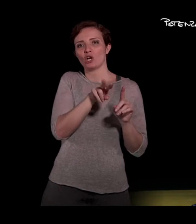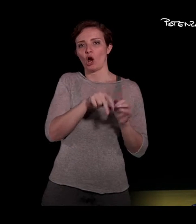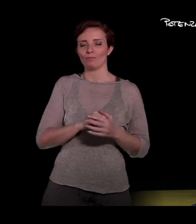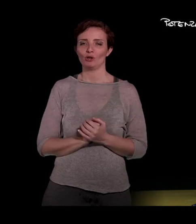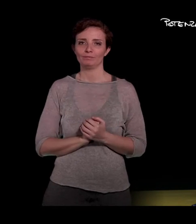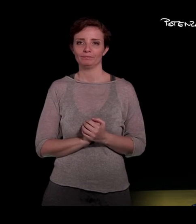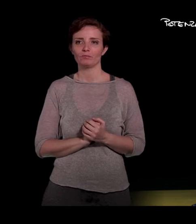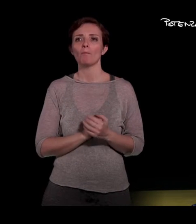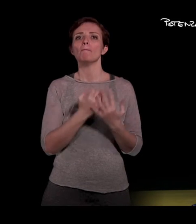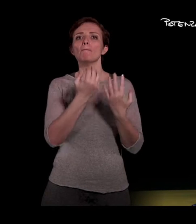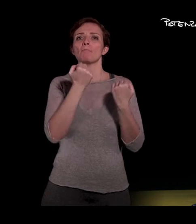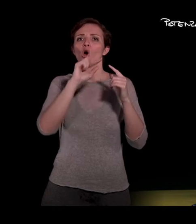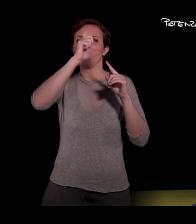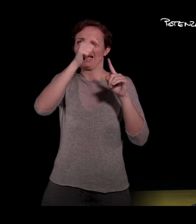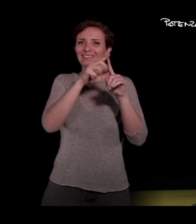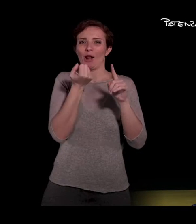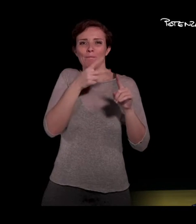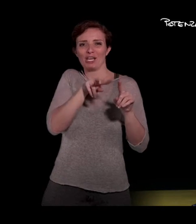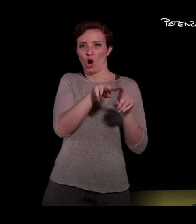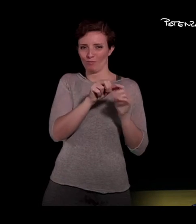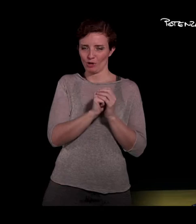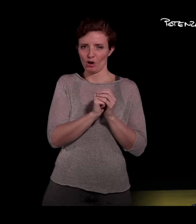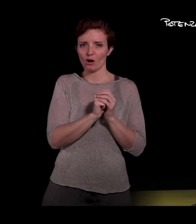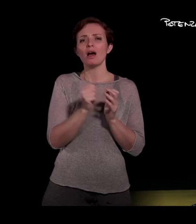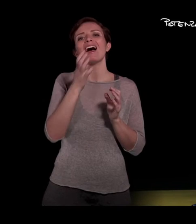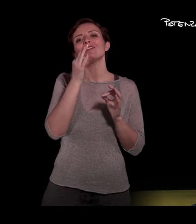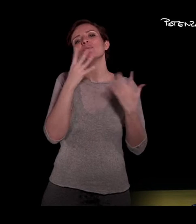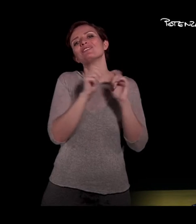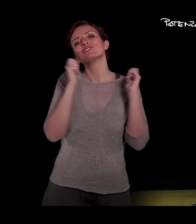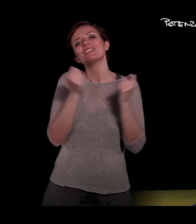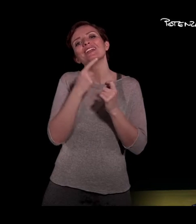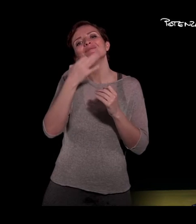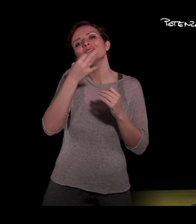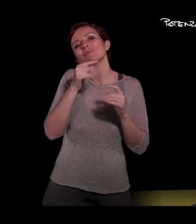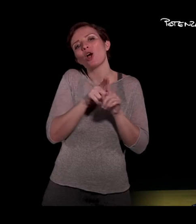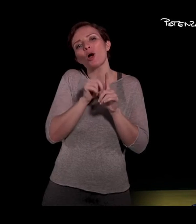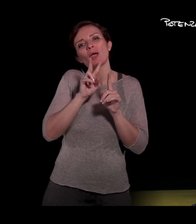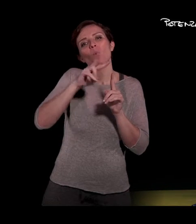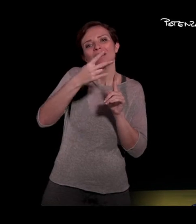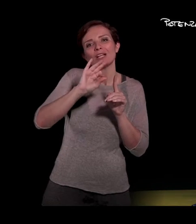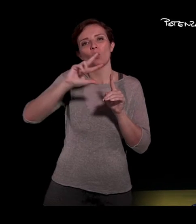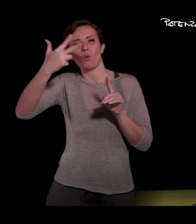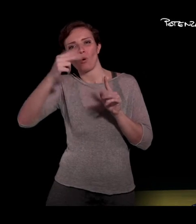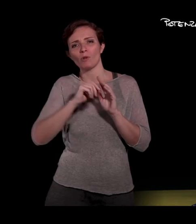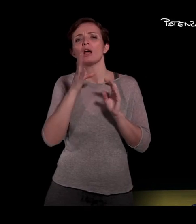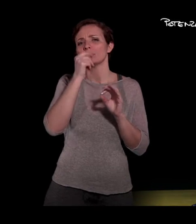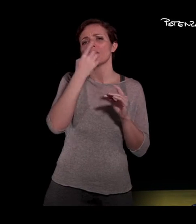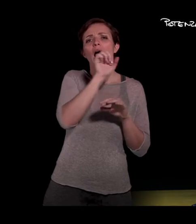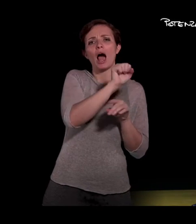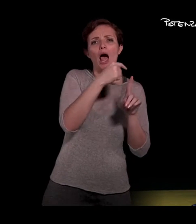Quindi, generalizzando quello che abbiamo visto per il quadrato e per il cubo, ad esempio (A+B)ⁿ,